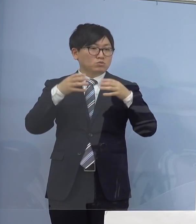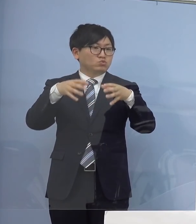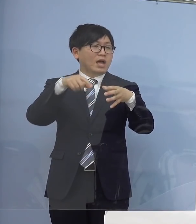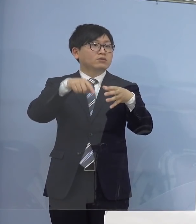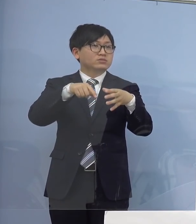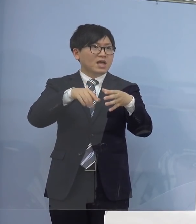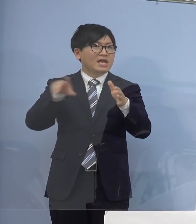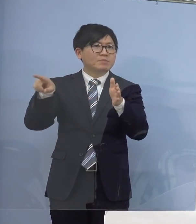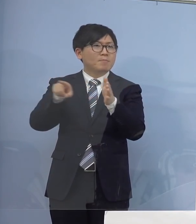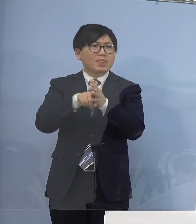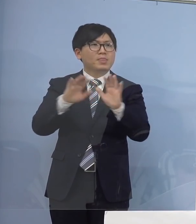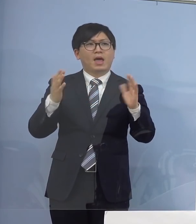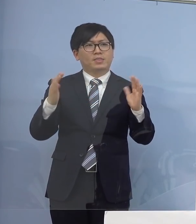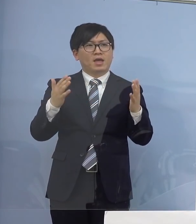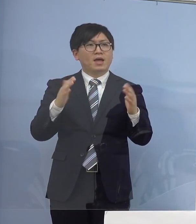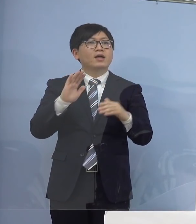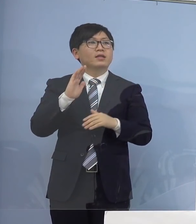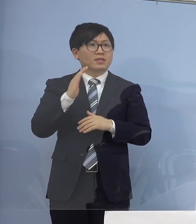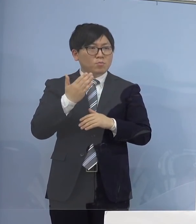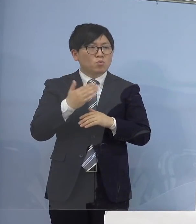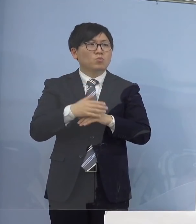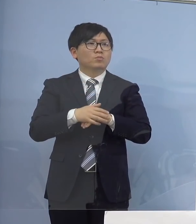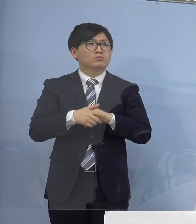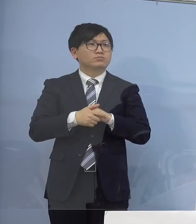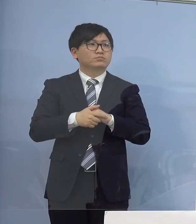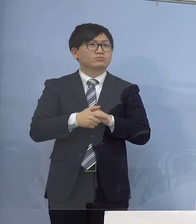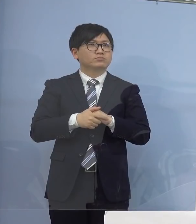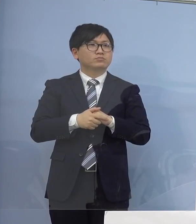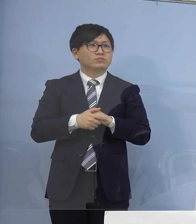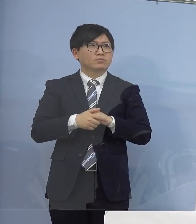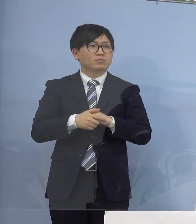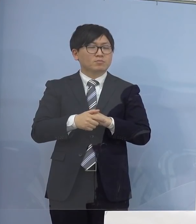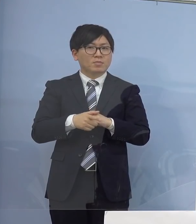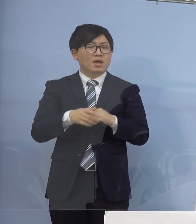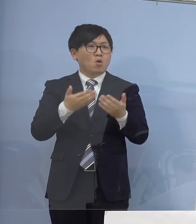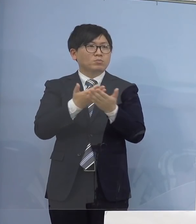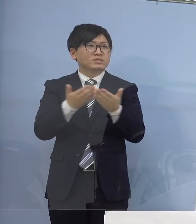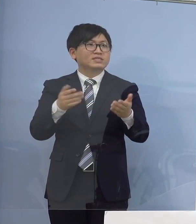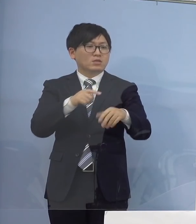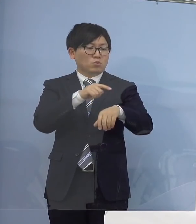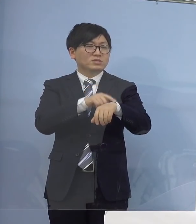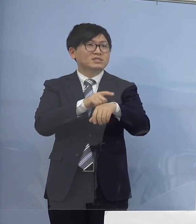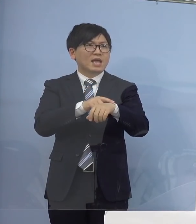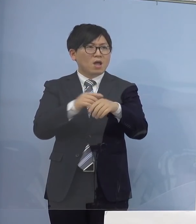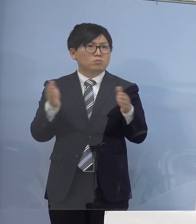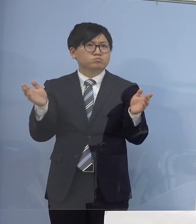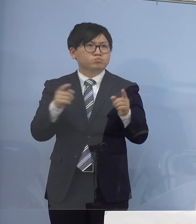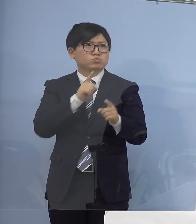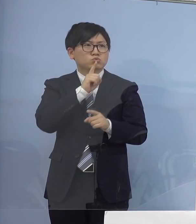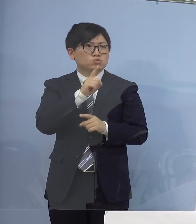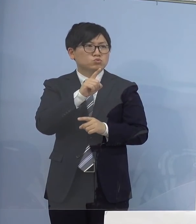ただ時短をかけるかもしれない このトレンドでと申し上げた翌日に